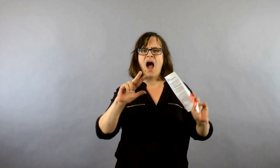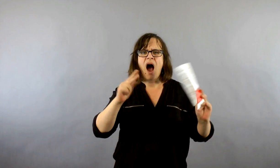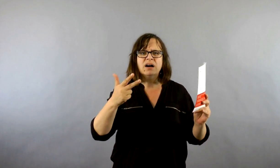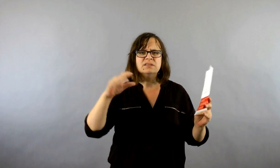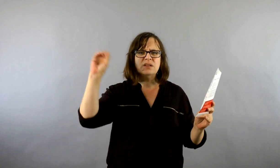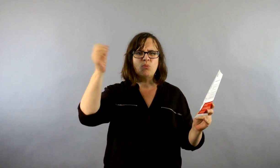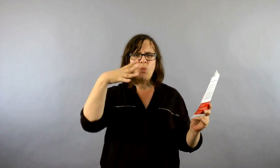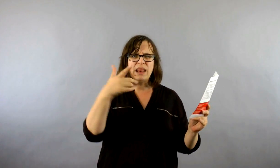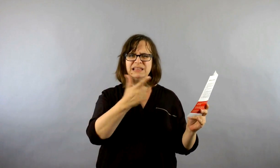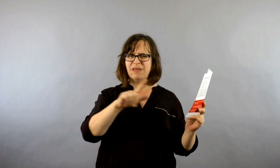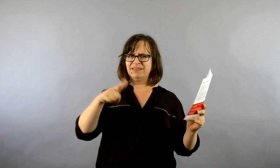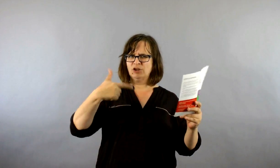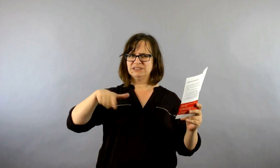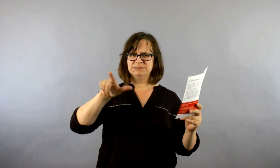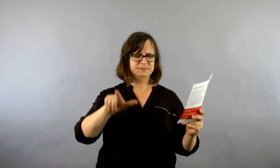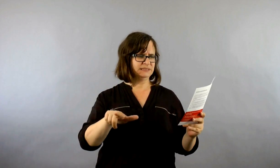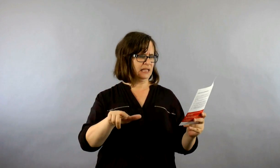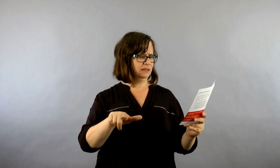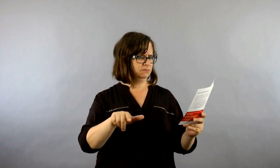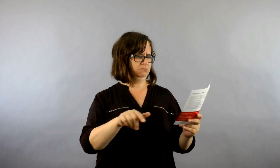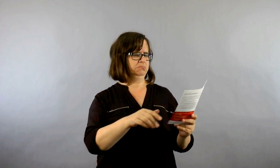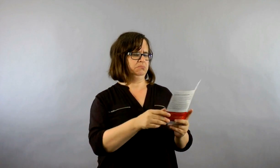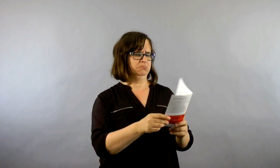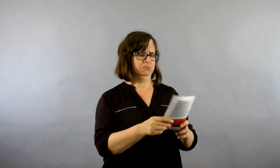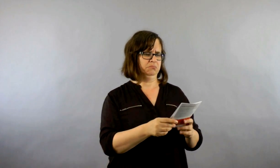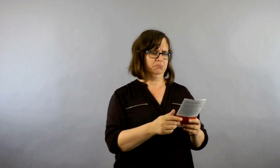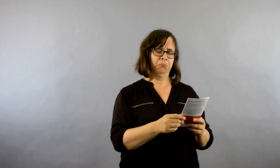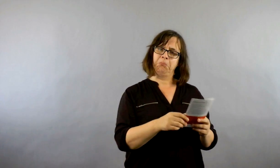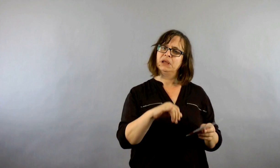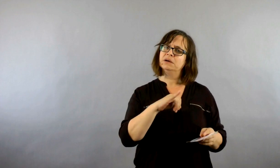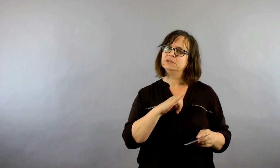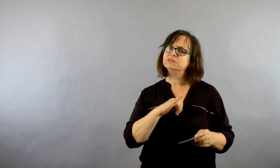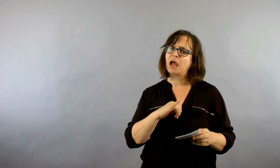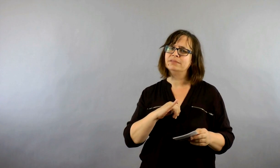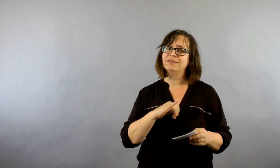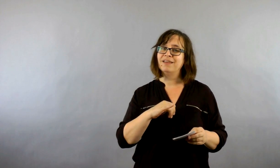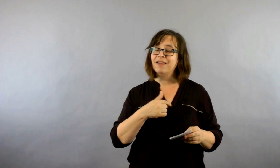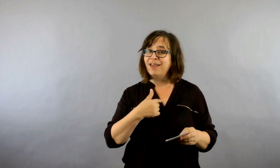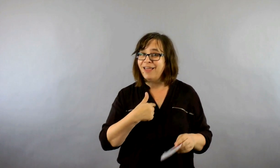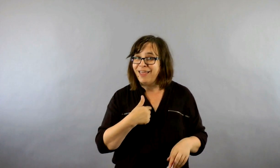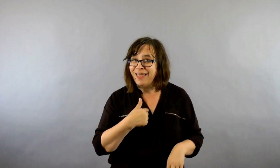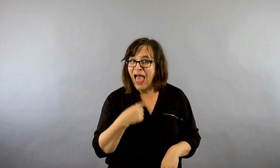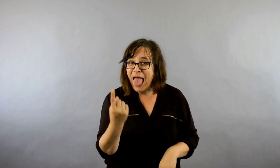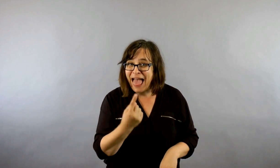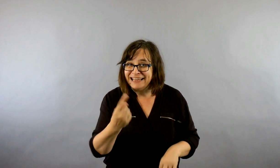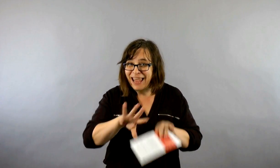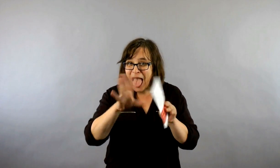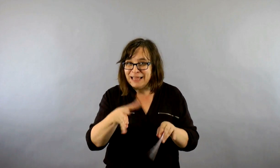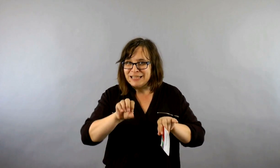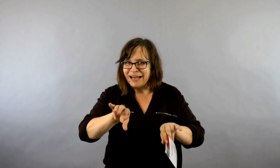und jetzt wurde er auf den 8. Juli 2017 verschoben. Das ist ja interessant! Das werde ich in den nächsten Minuten etwas erläutern.